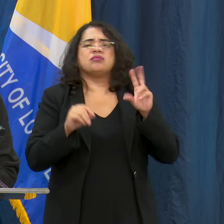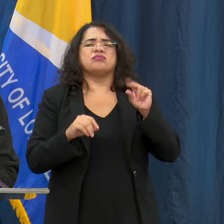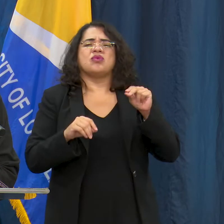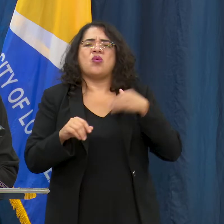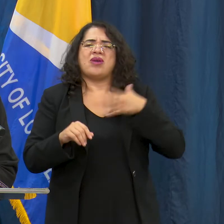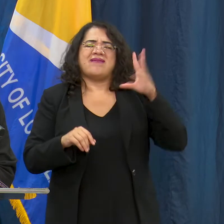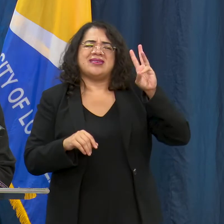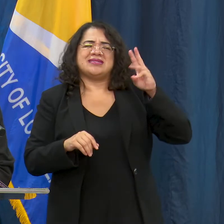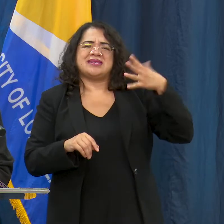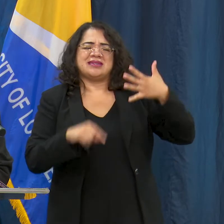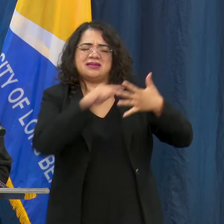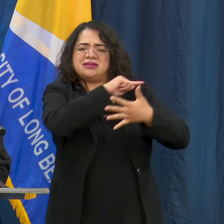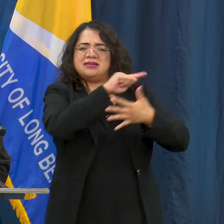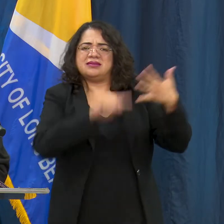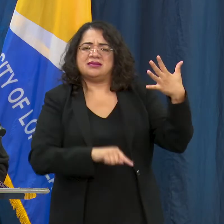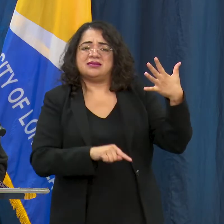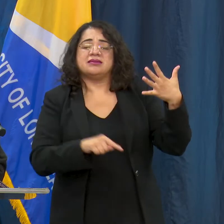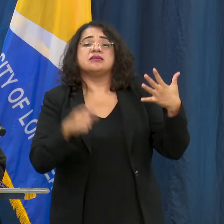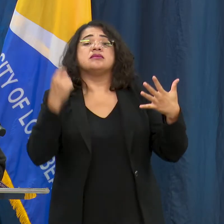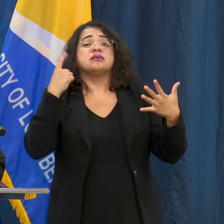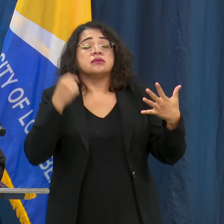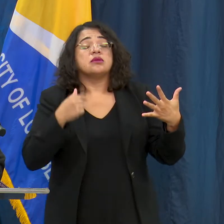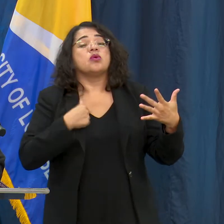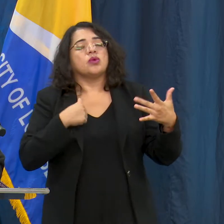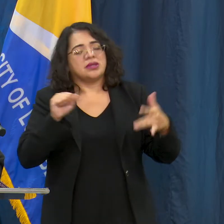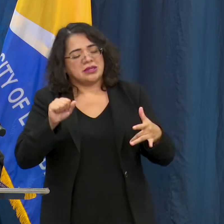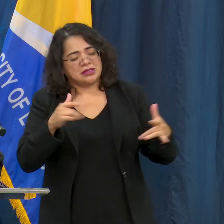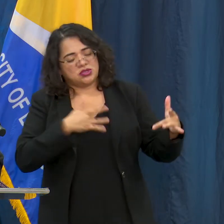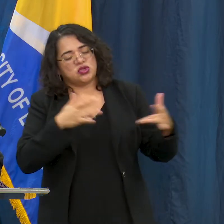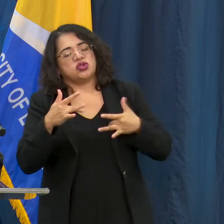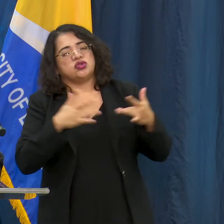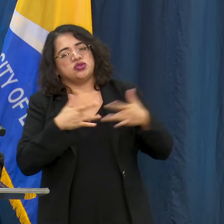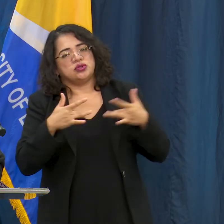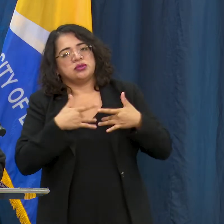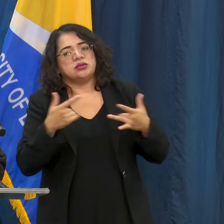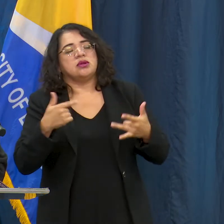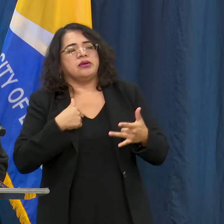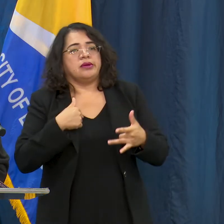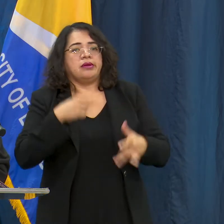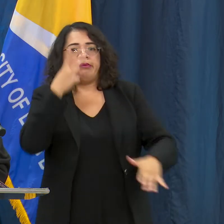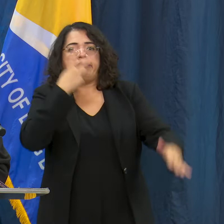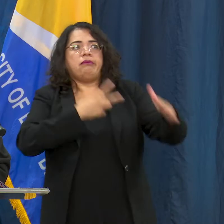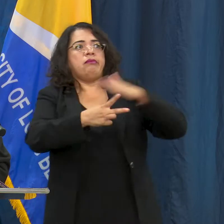este amento es preocupado no es in esperados dado h o que estamos a value